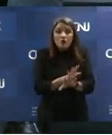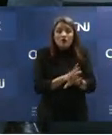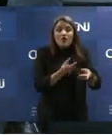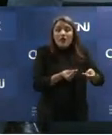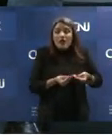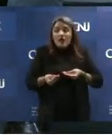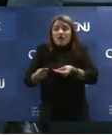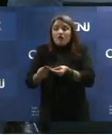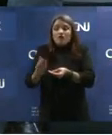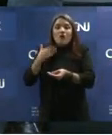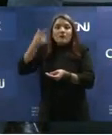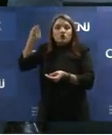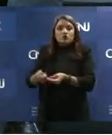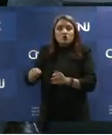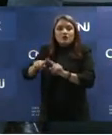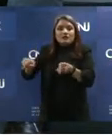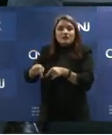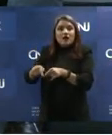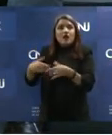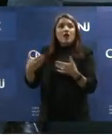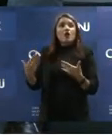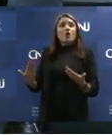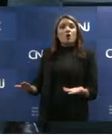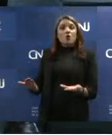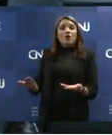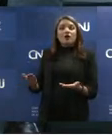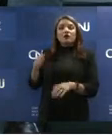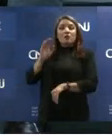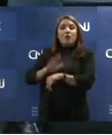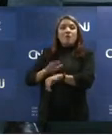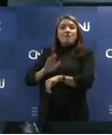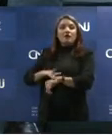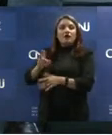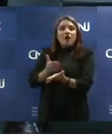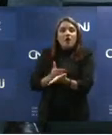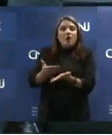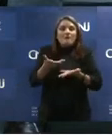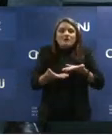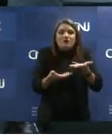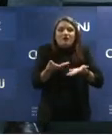quando ela entrou para tratamento de saúde, em novembro de 2018.